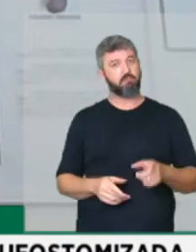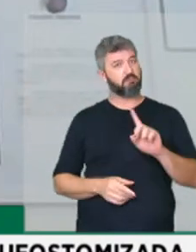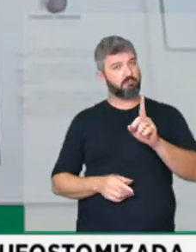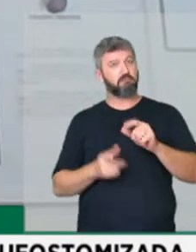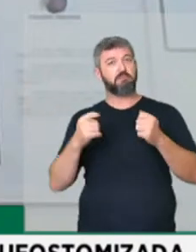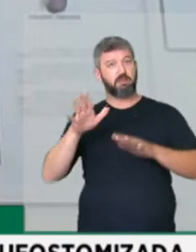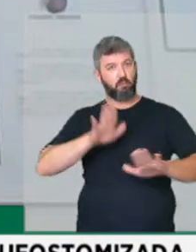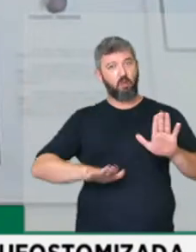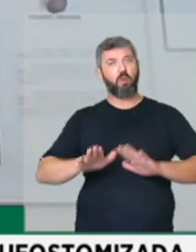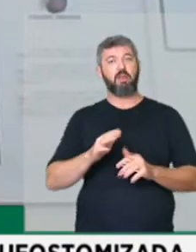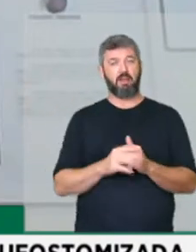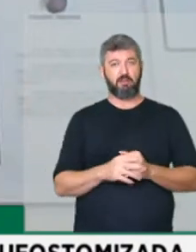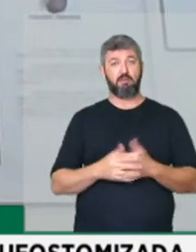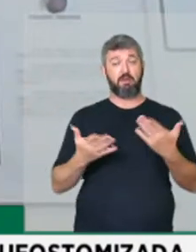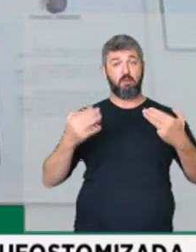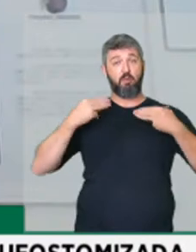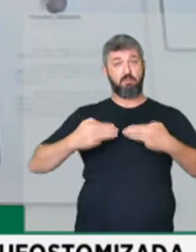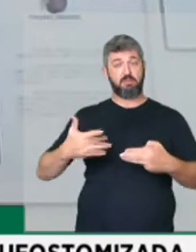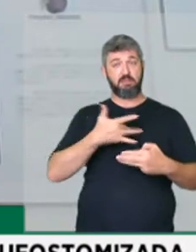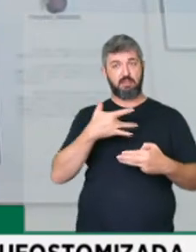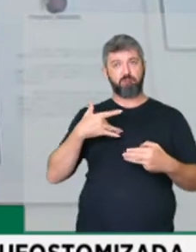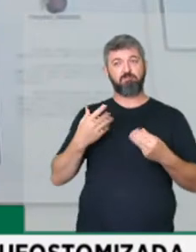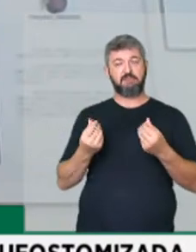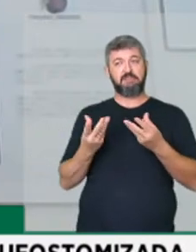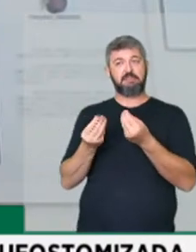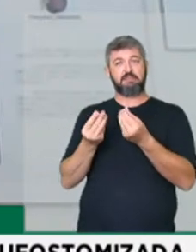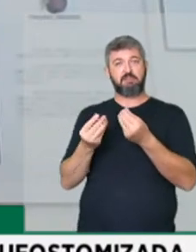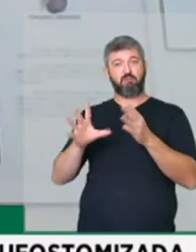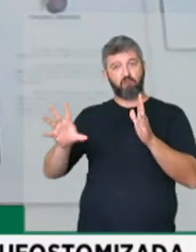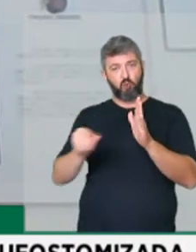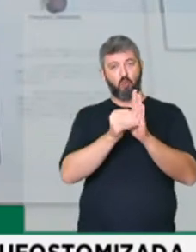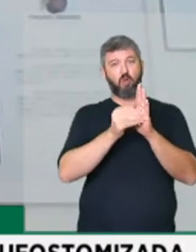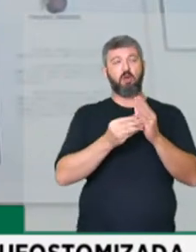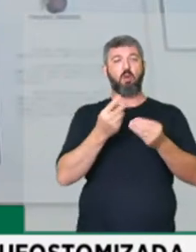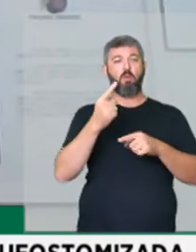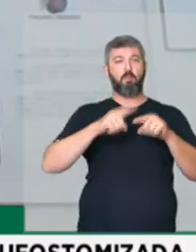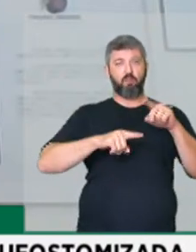NOVAMENTE. E SABER TRATAR. HOJE NÓS TEMOS TRAQUEOSTOMIA QUE ELA TEM VÁ LVULA. O PACIENTE ELE RESPIRA MAS SE